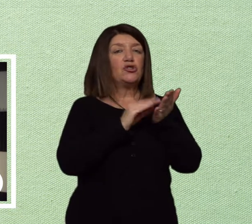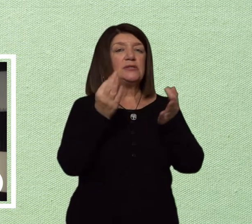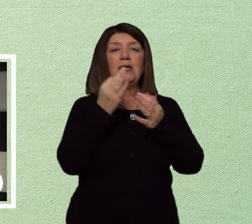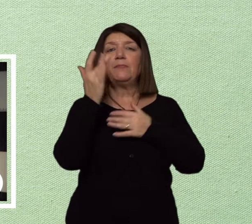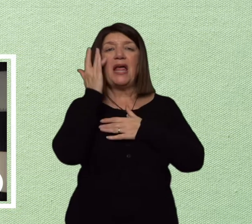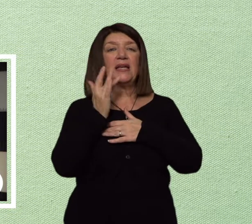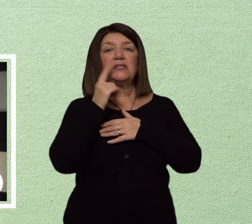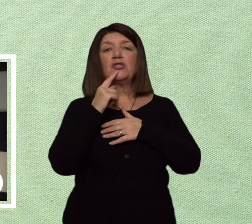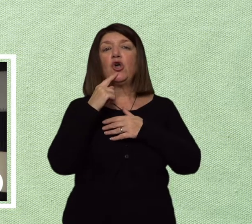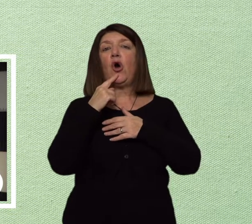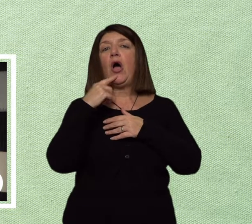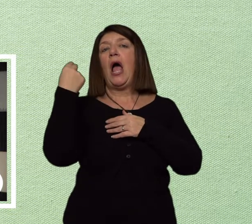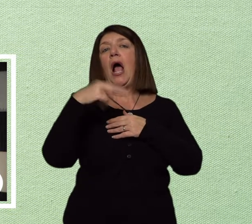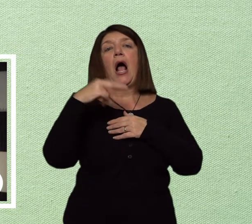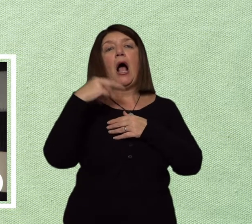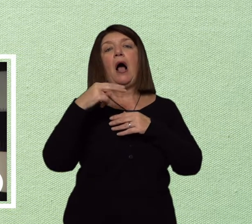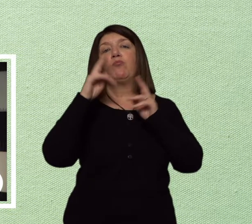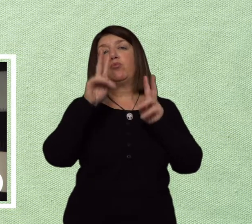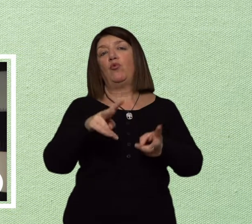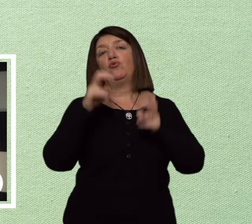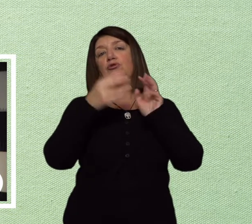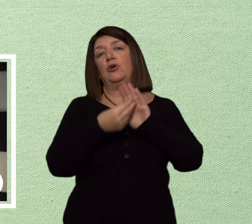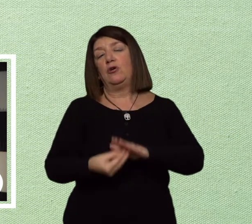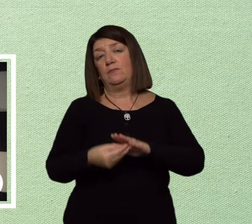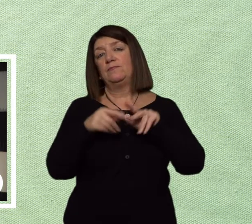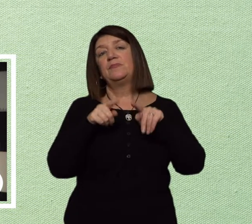salute è un problema di soldi salute a quello che diciamo sempre un problema di salute non è